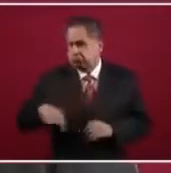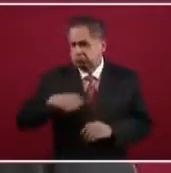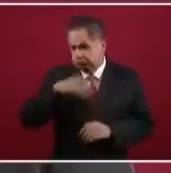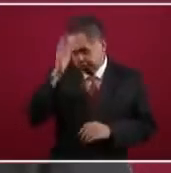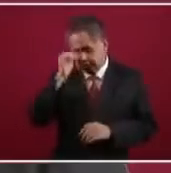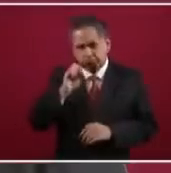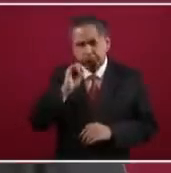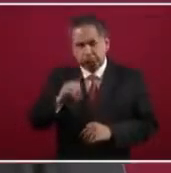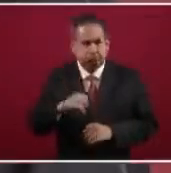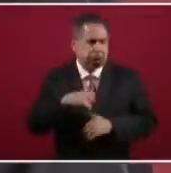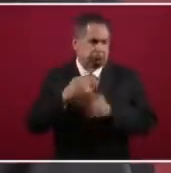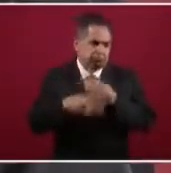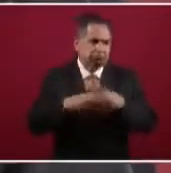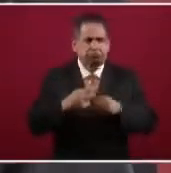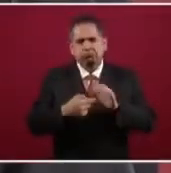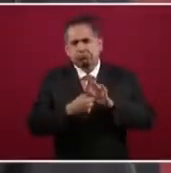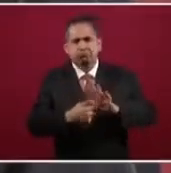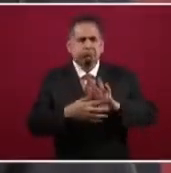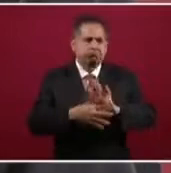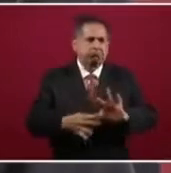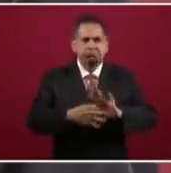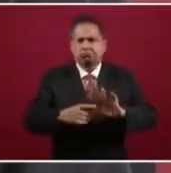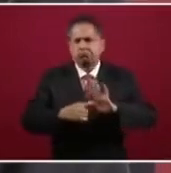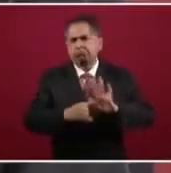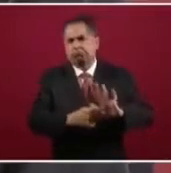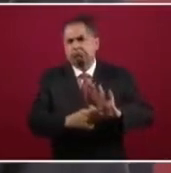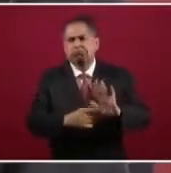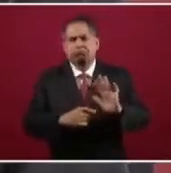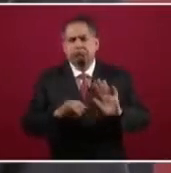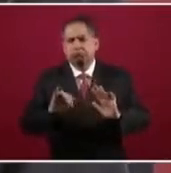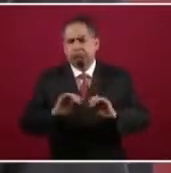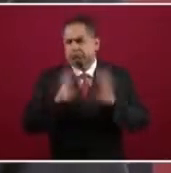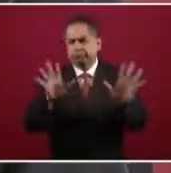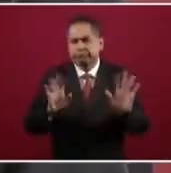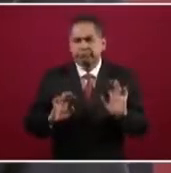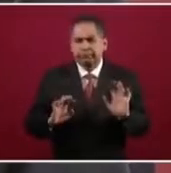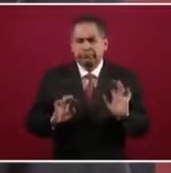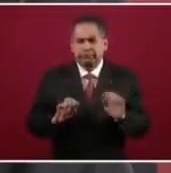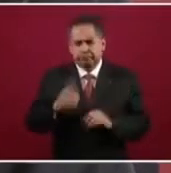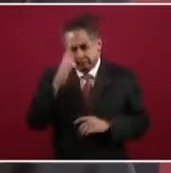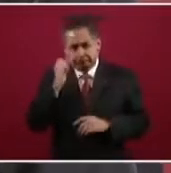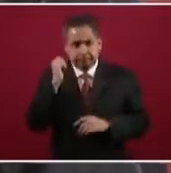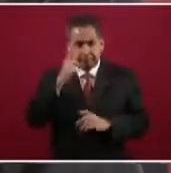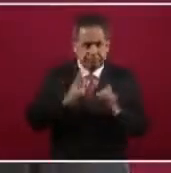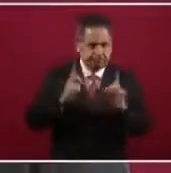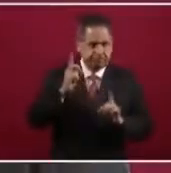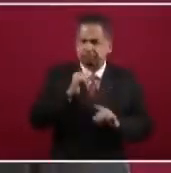de manifiesto para que no quede ninguna duda.